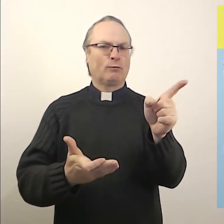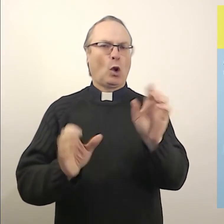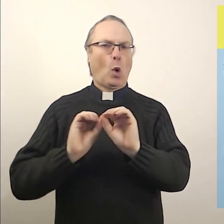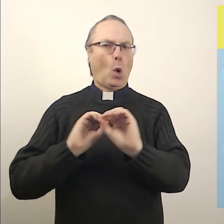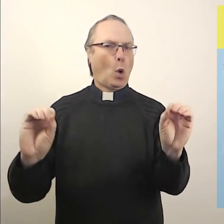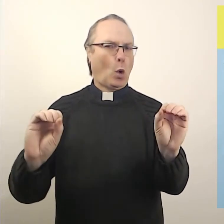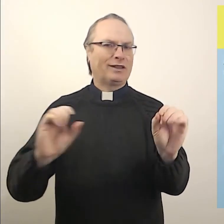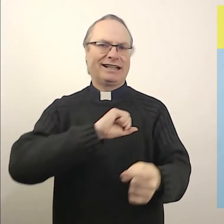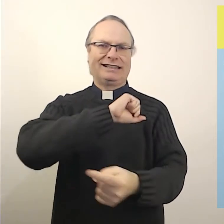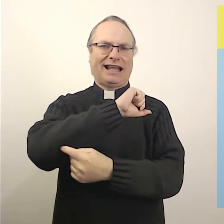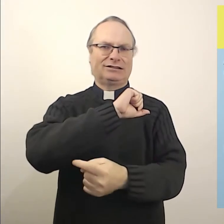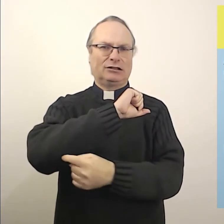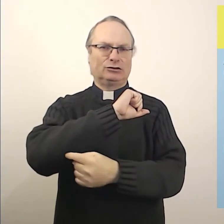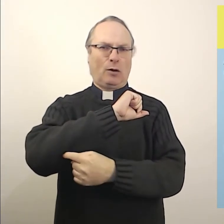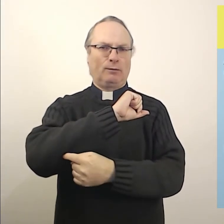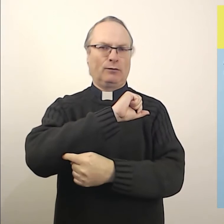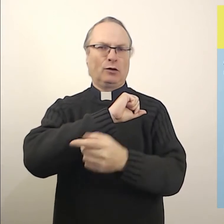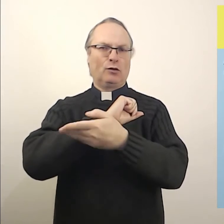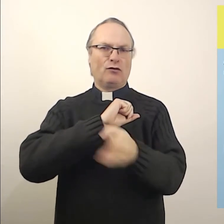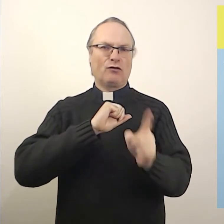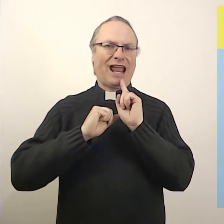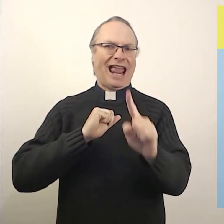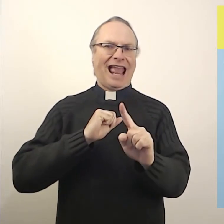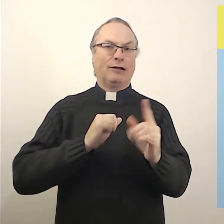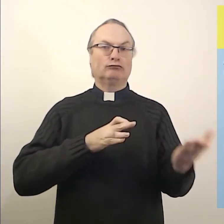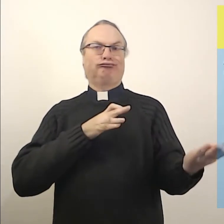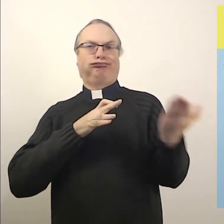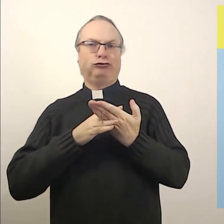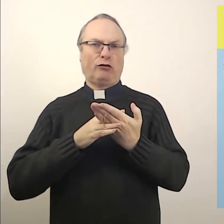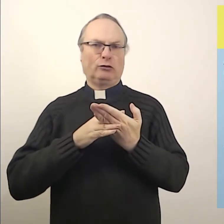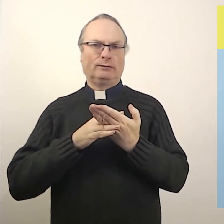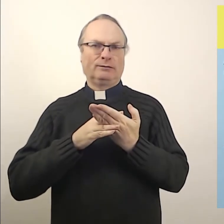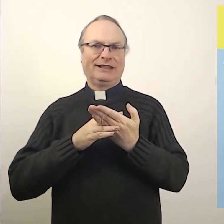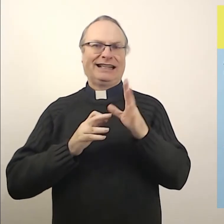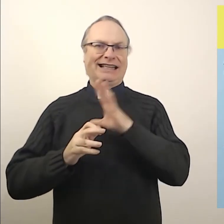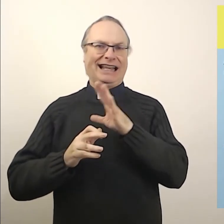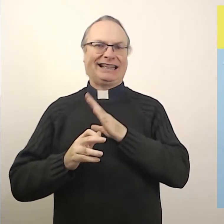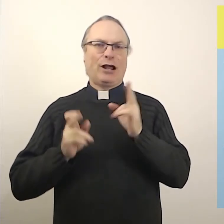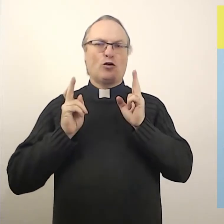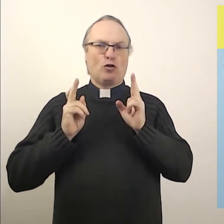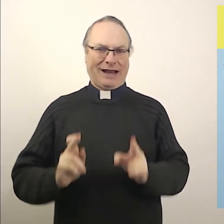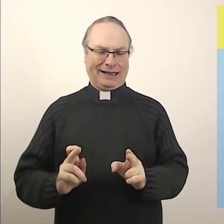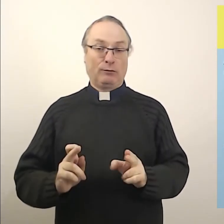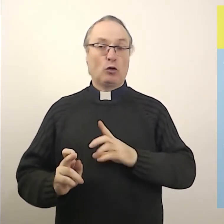Aucune tentation ne vous est survenue qui n'ait été humaine.